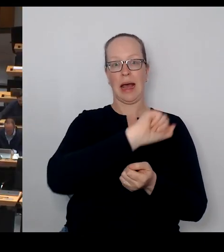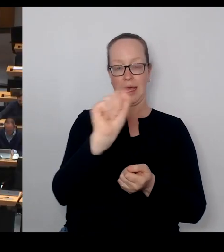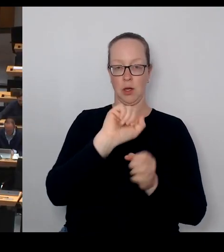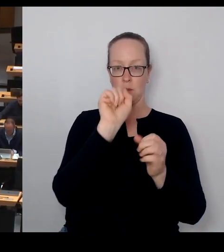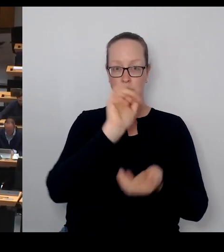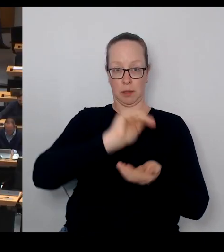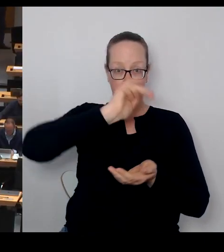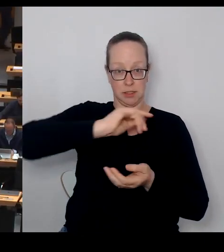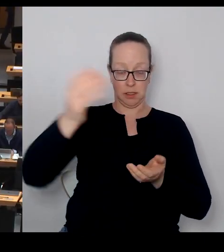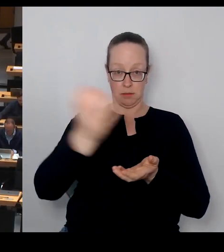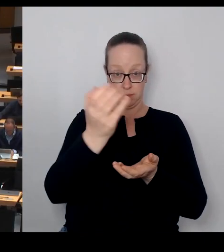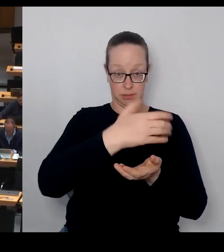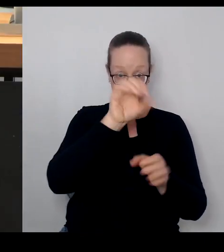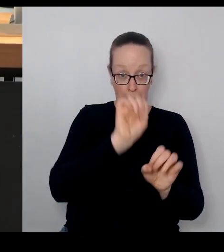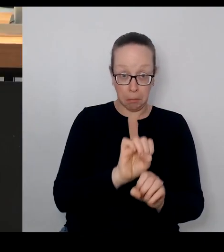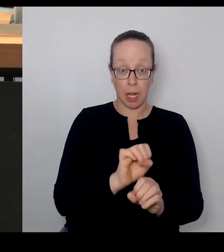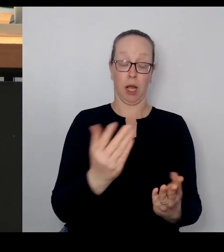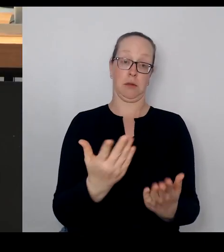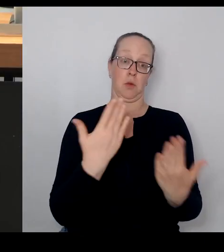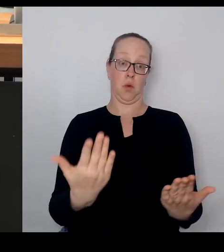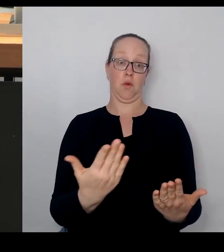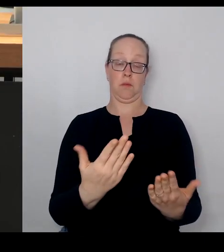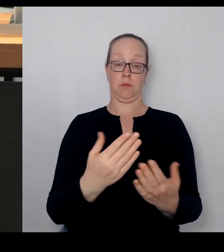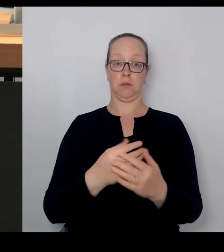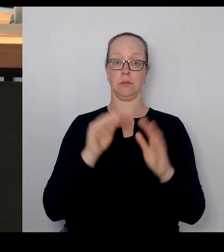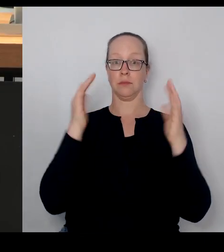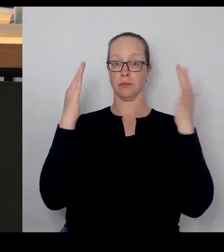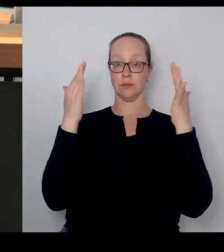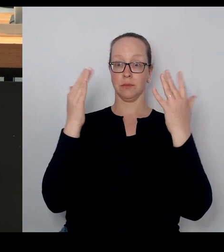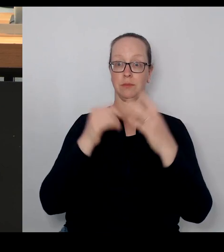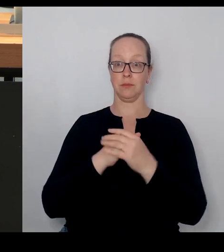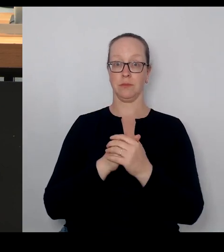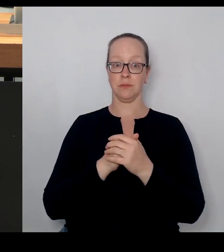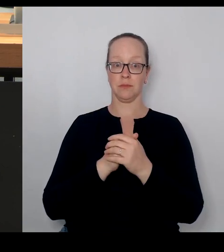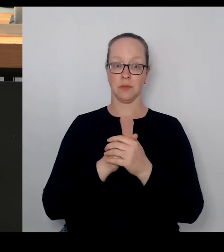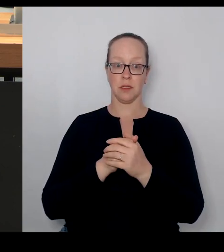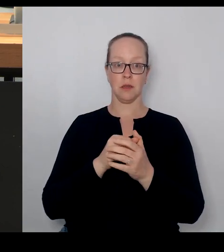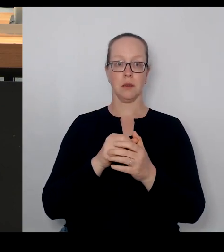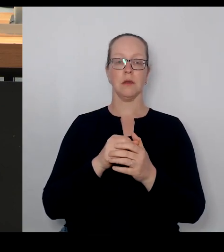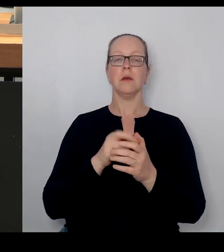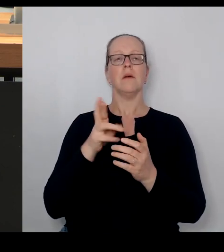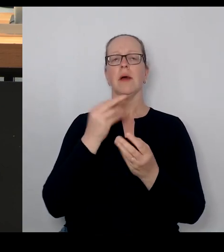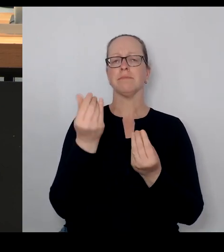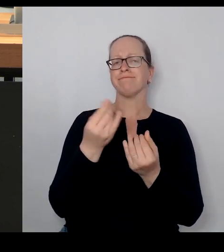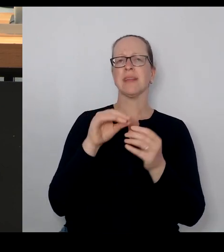Und wem das zu kompliziert ist man kann ja auch einfach zentral einen Landesbetrieb ertüchtigen, damit die Bezirke, die